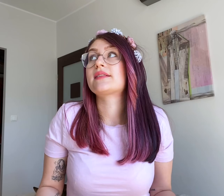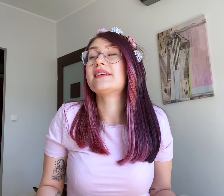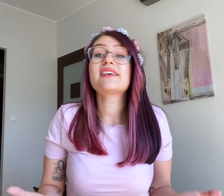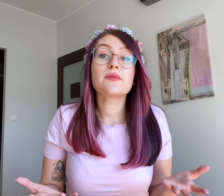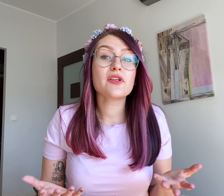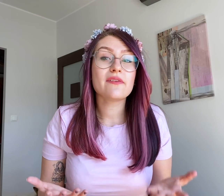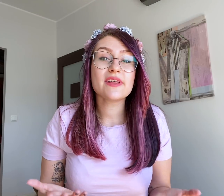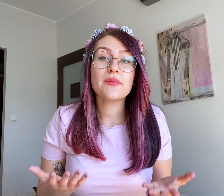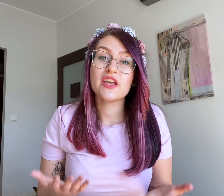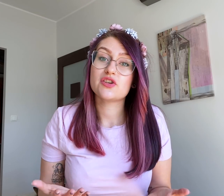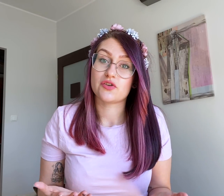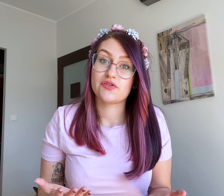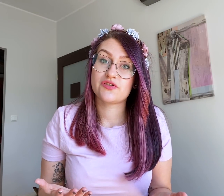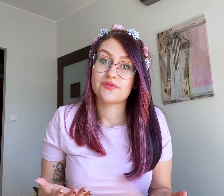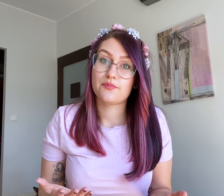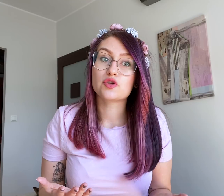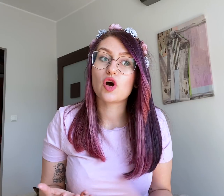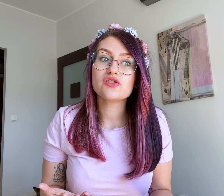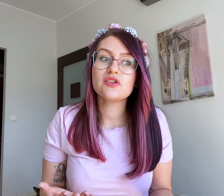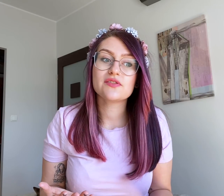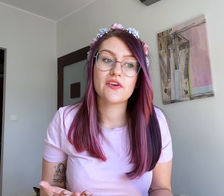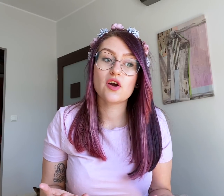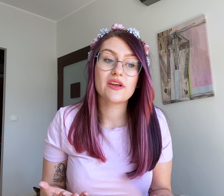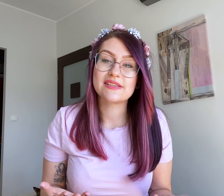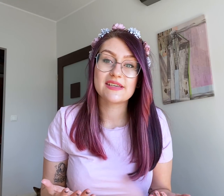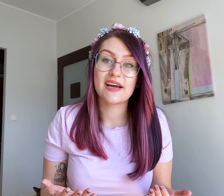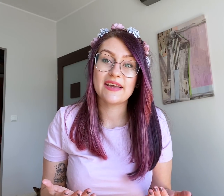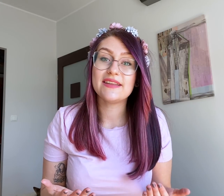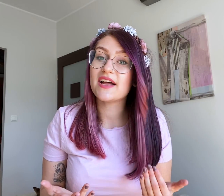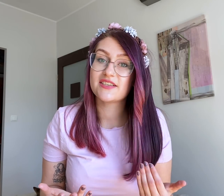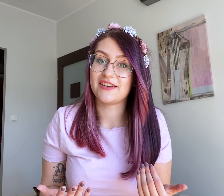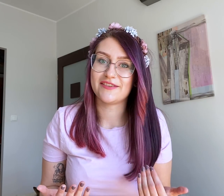Dyskryminowana mniejszość podchodzi do swojego języka inaczej.